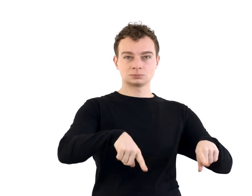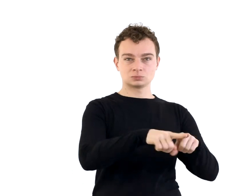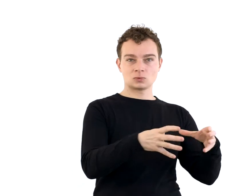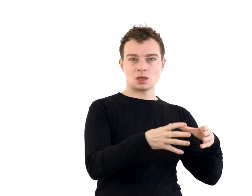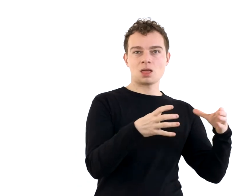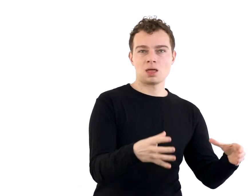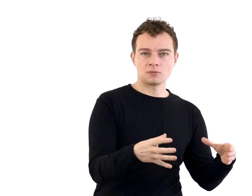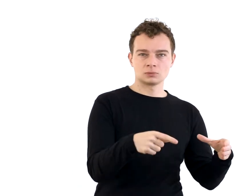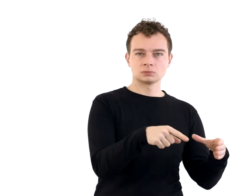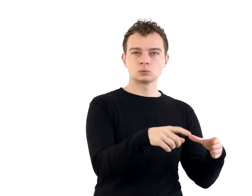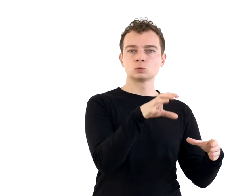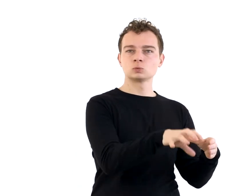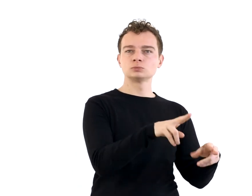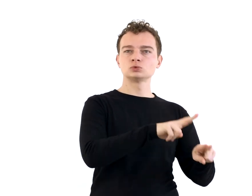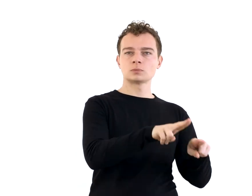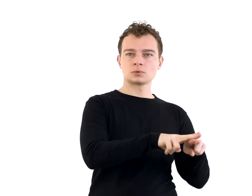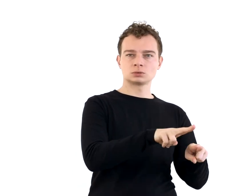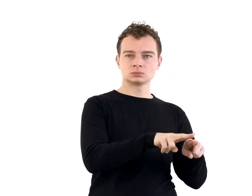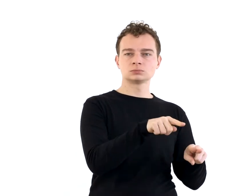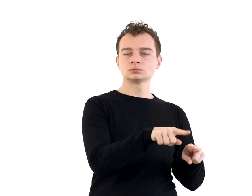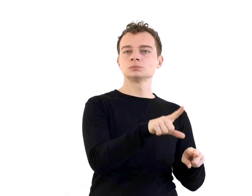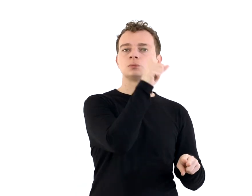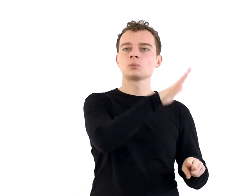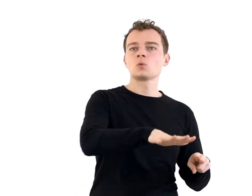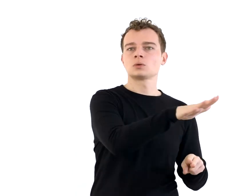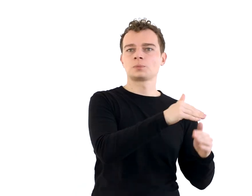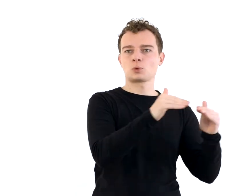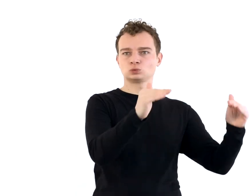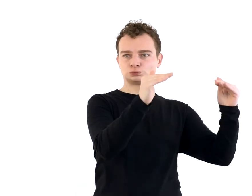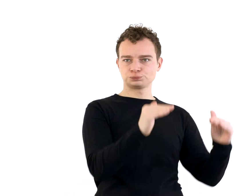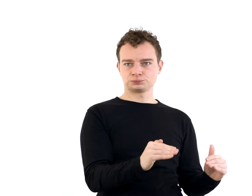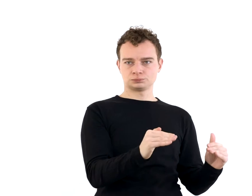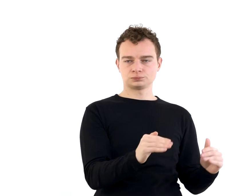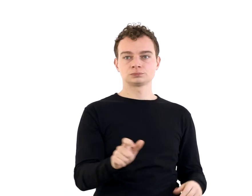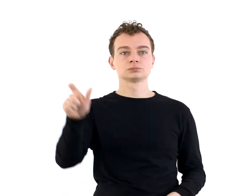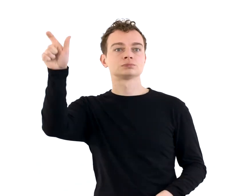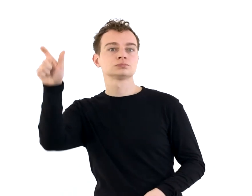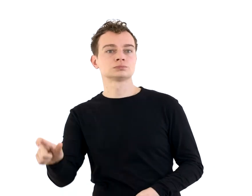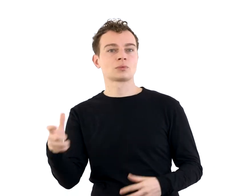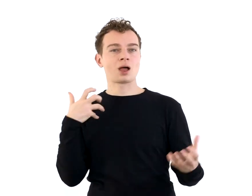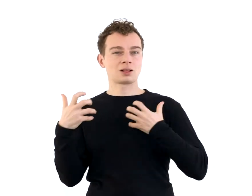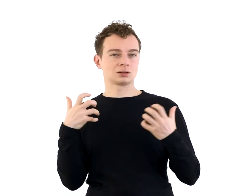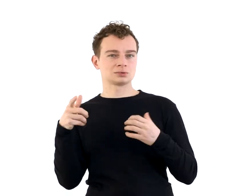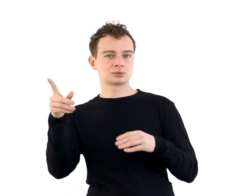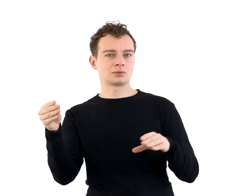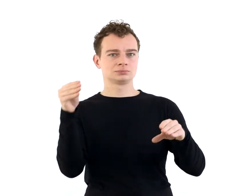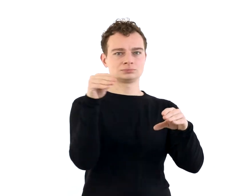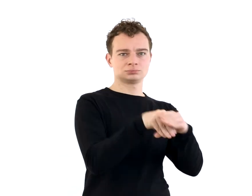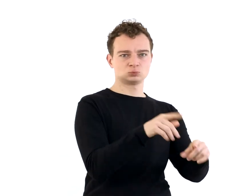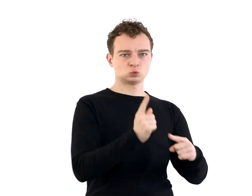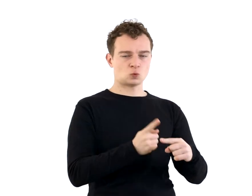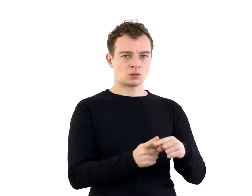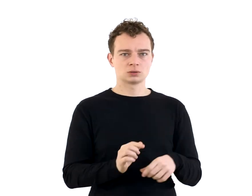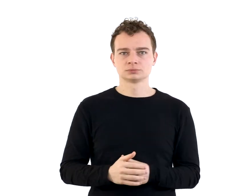Twórca był członkiem większego zespołu rzemieślników o niskiej randze społecznej.